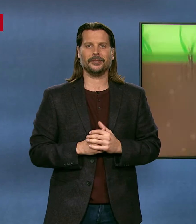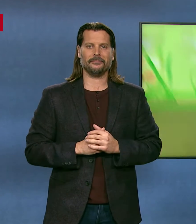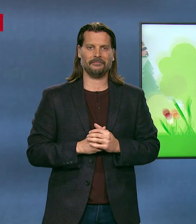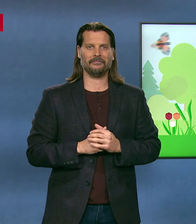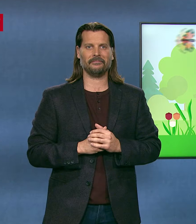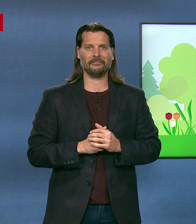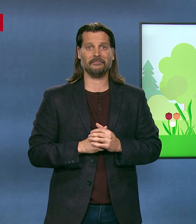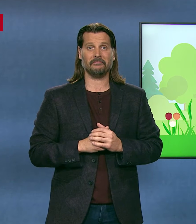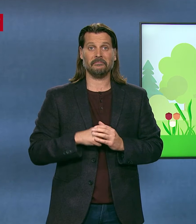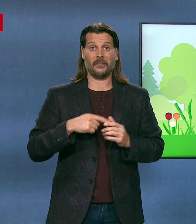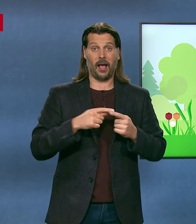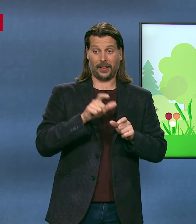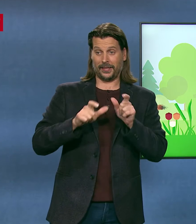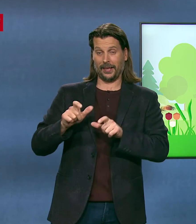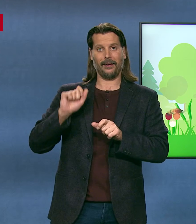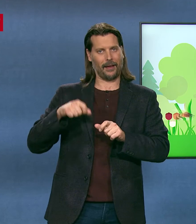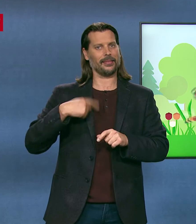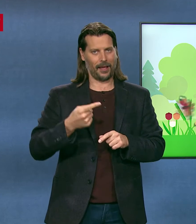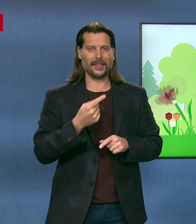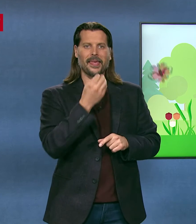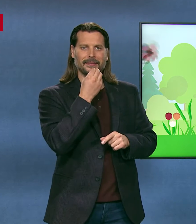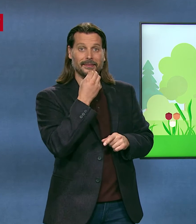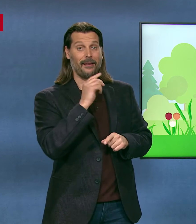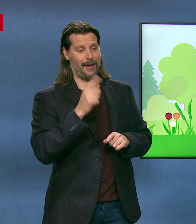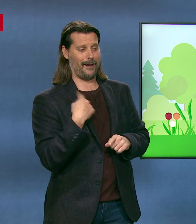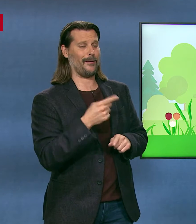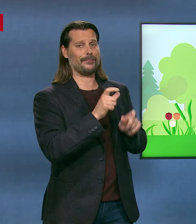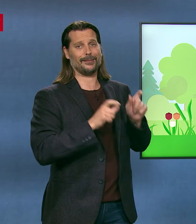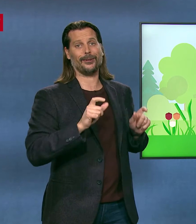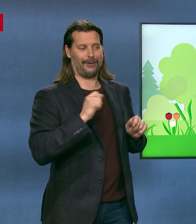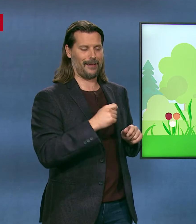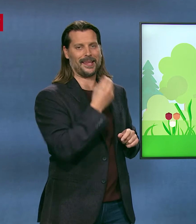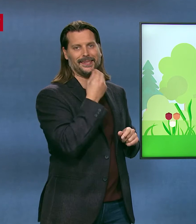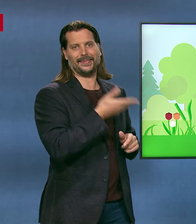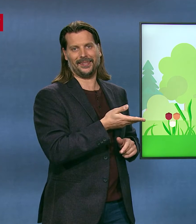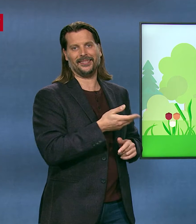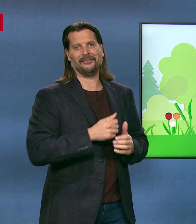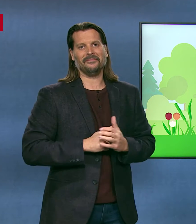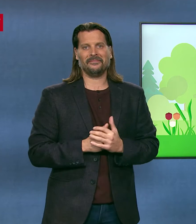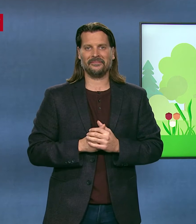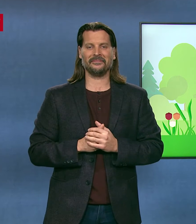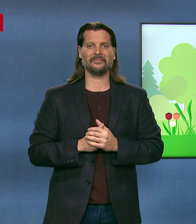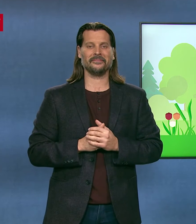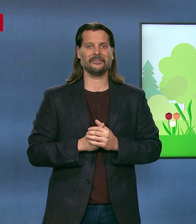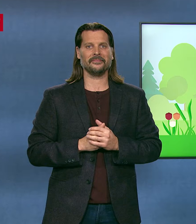Die Pflanzen wiederum sind Lebensraum und Nahrung für andere Tiere und auch für uns Menschen.